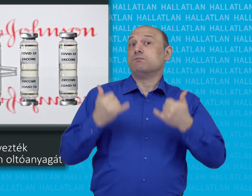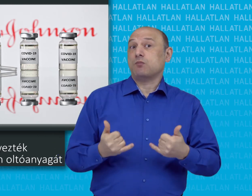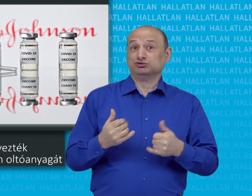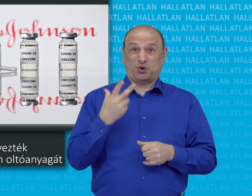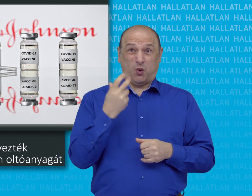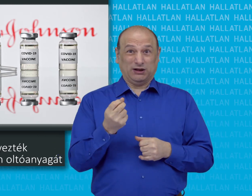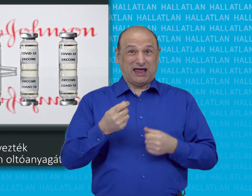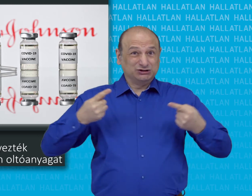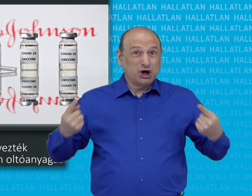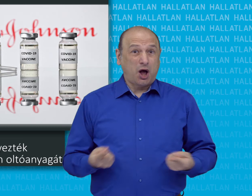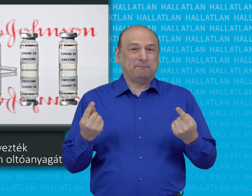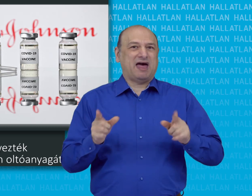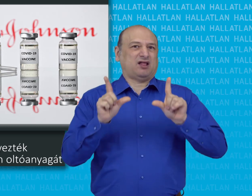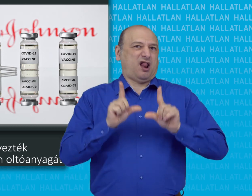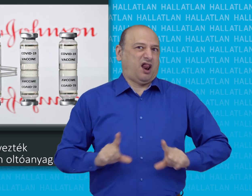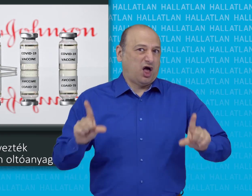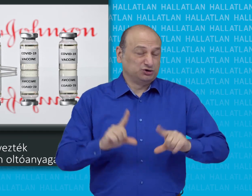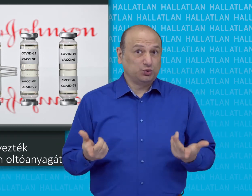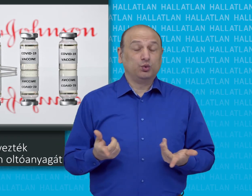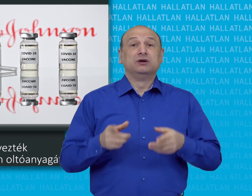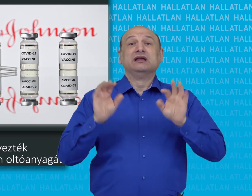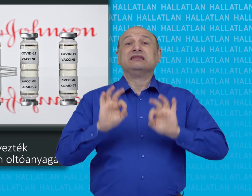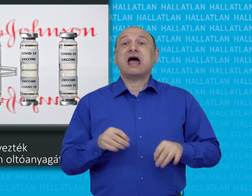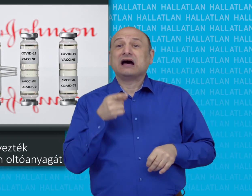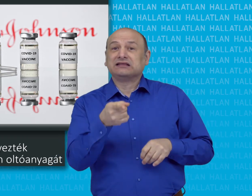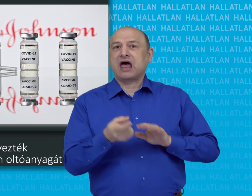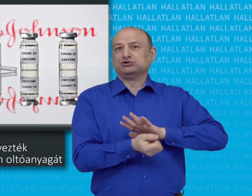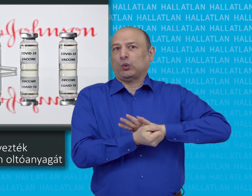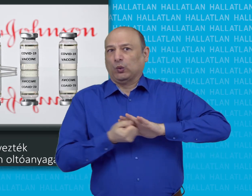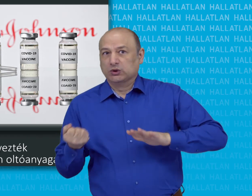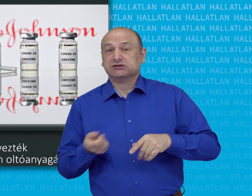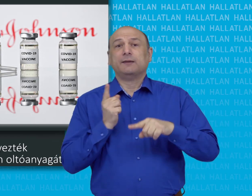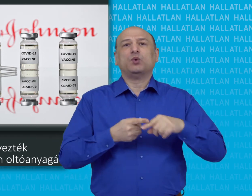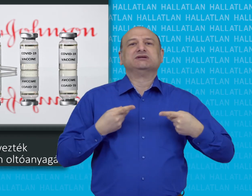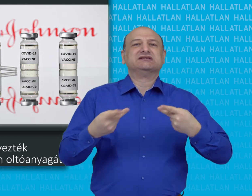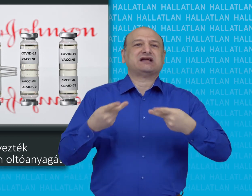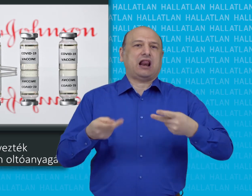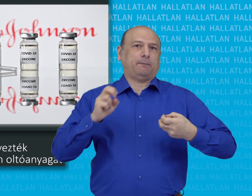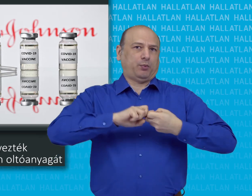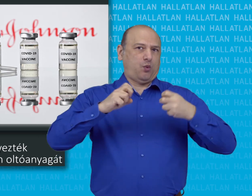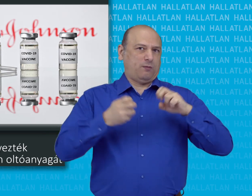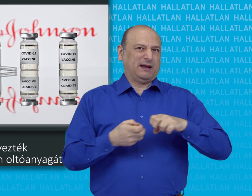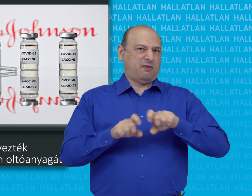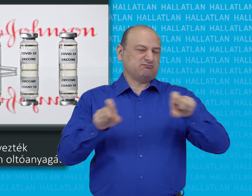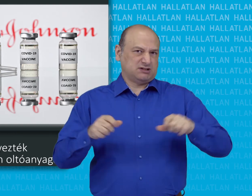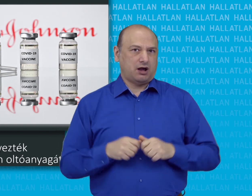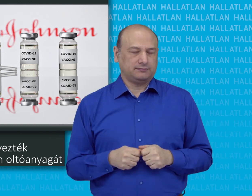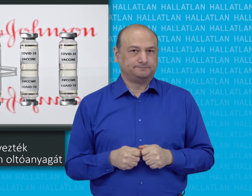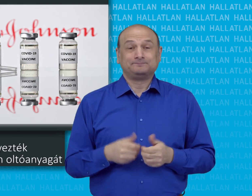Ennek ellenére csak lassan halad a kanadai oltási kampány a gyártás elhúzódása, és a kiszállítási nehézségek miatt.